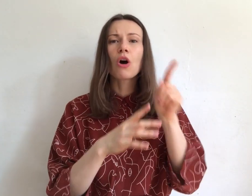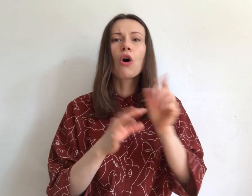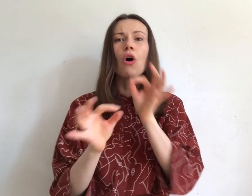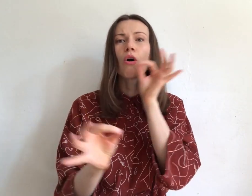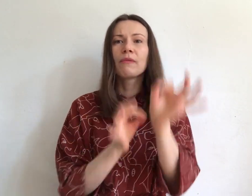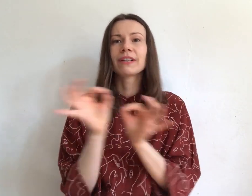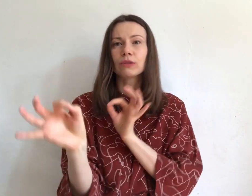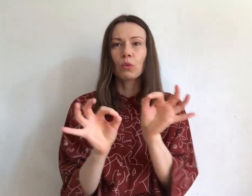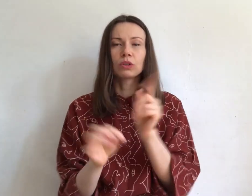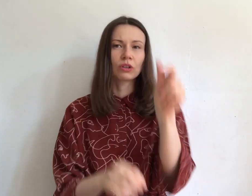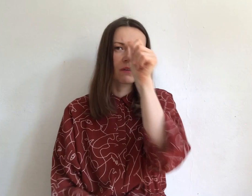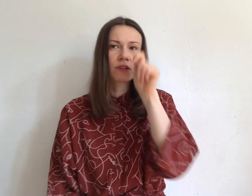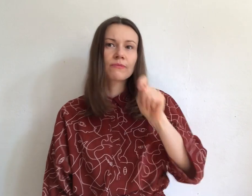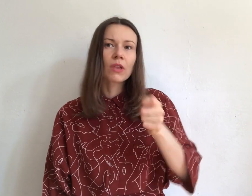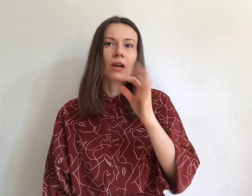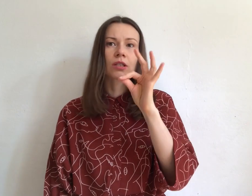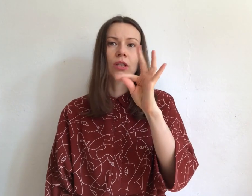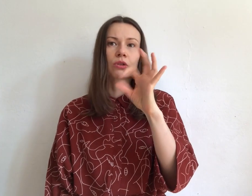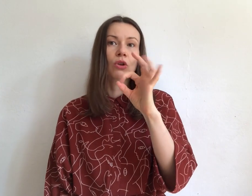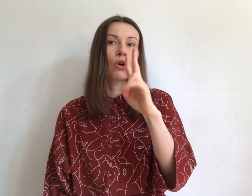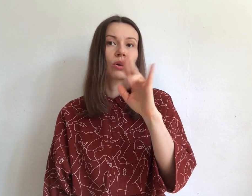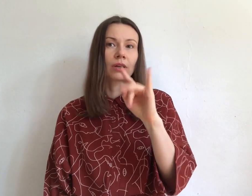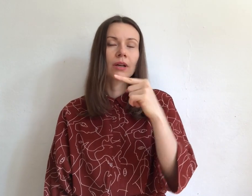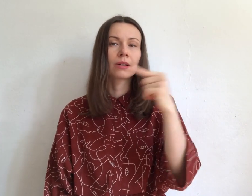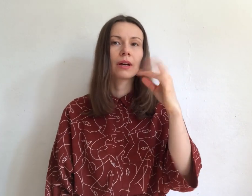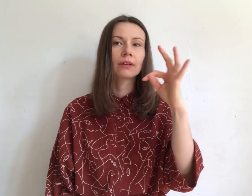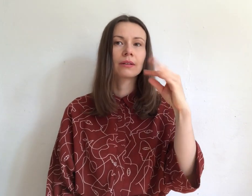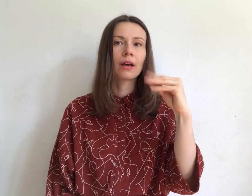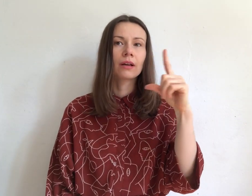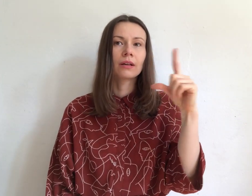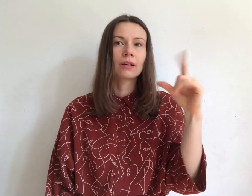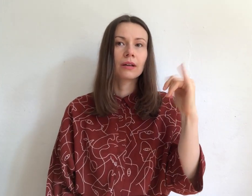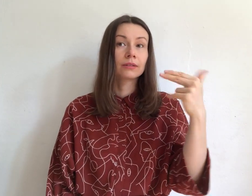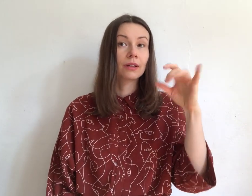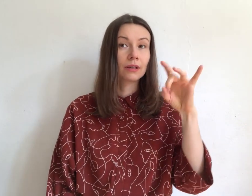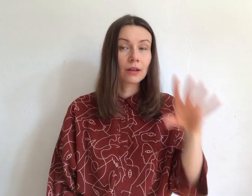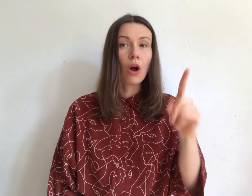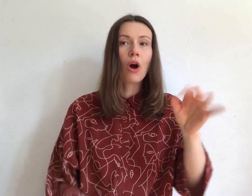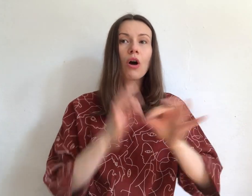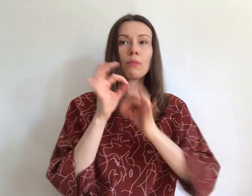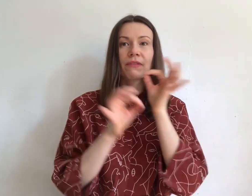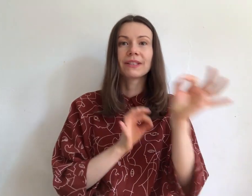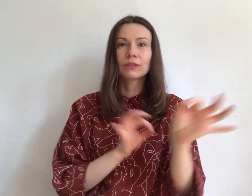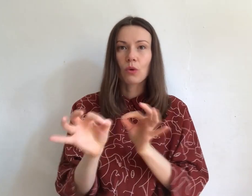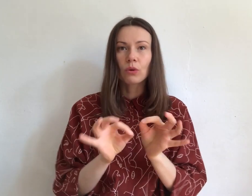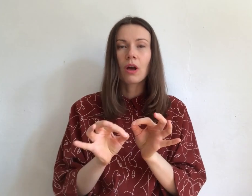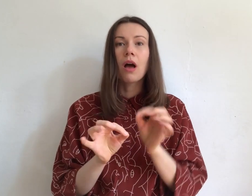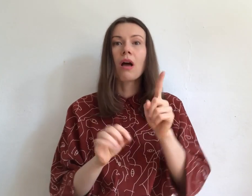w której opowiada się historię (story-telling: opowiadanie historii)